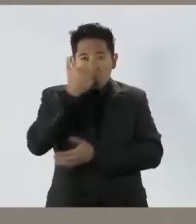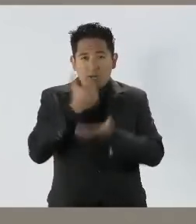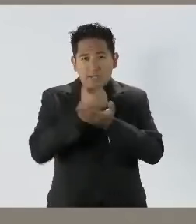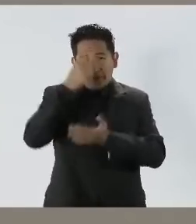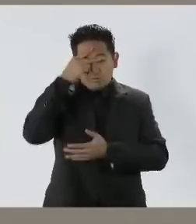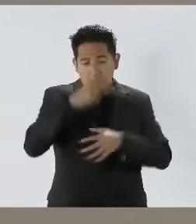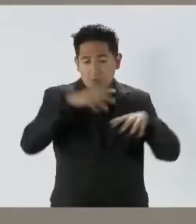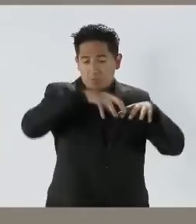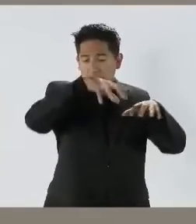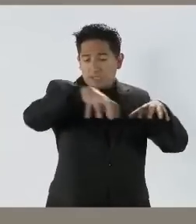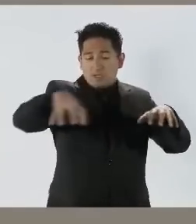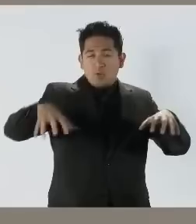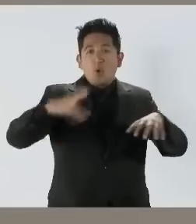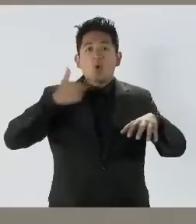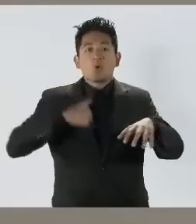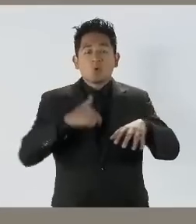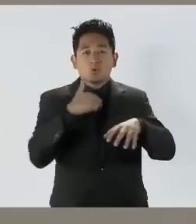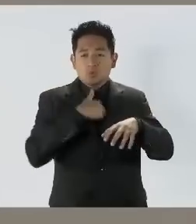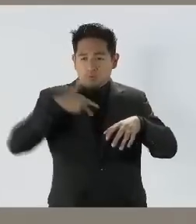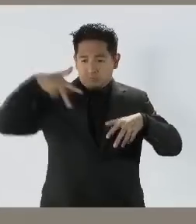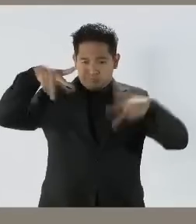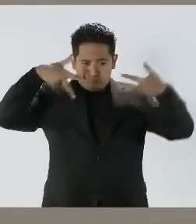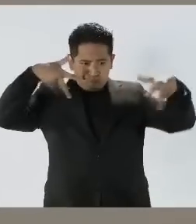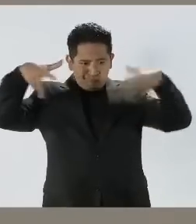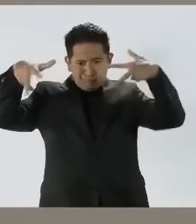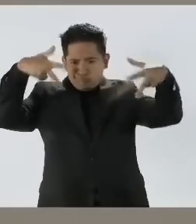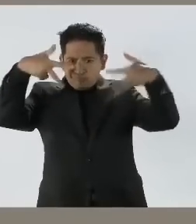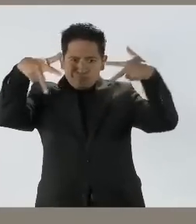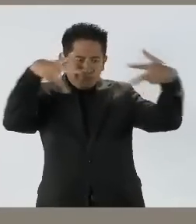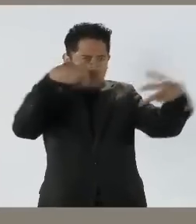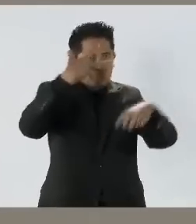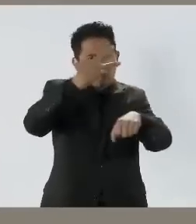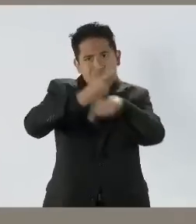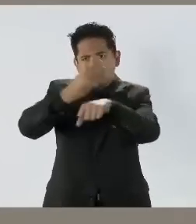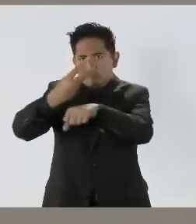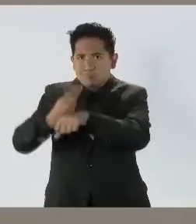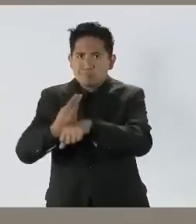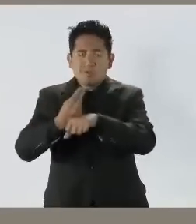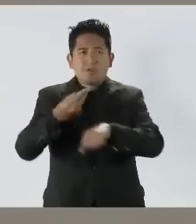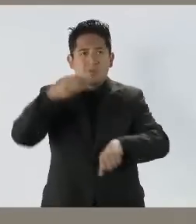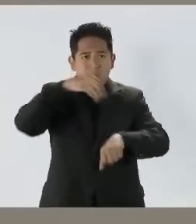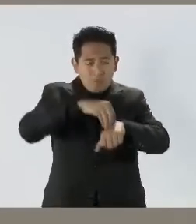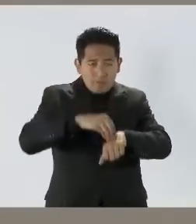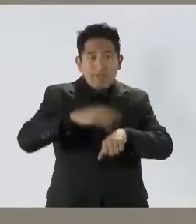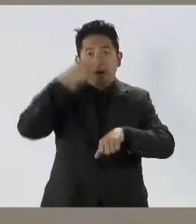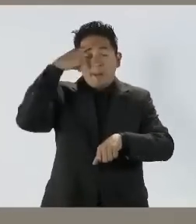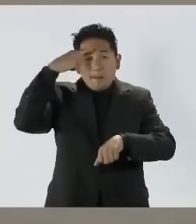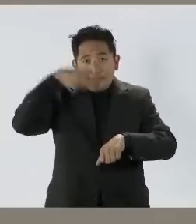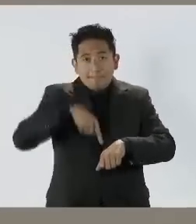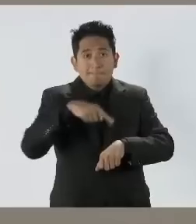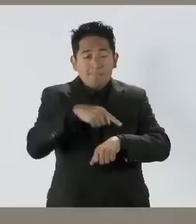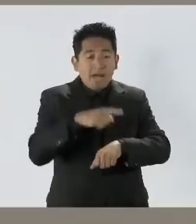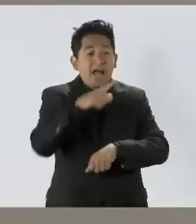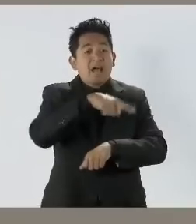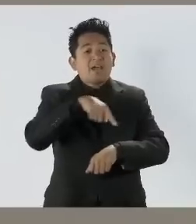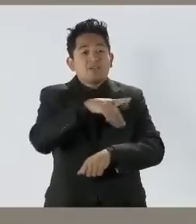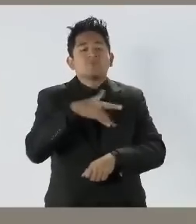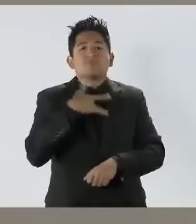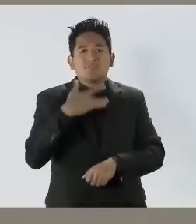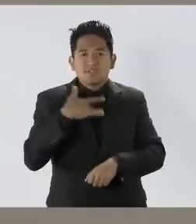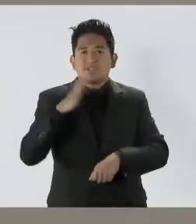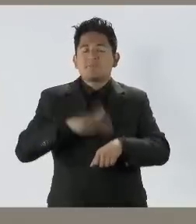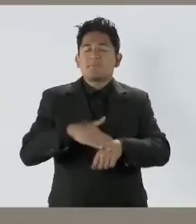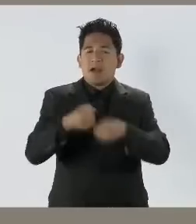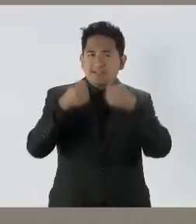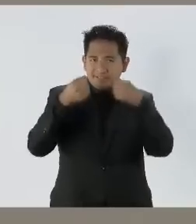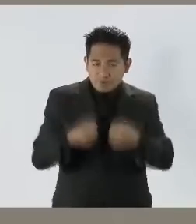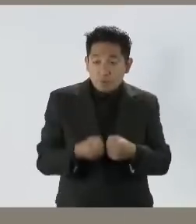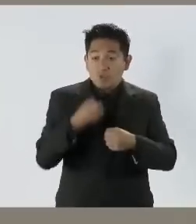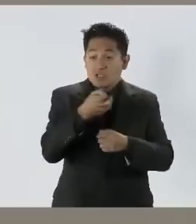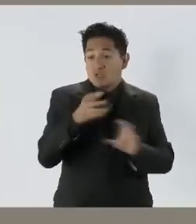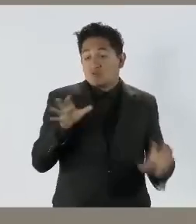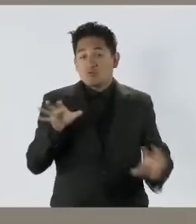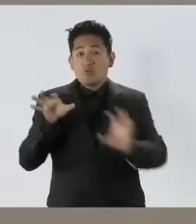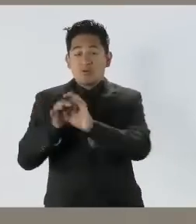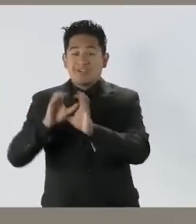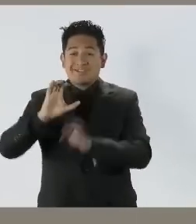conectados al c5 otro de los delitos estrategia para combatirla surgió desde este gabinete de